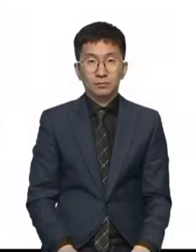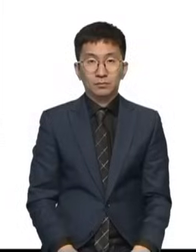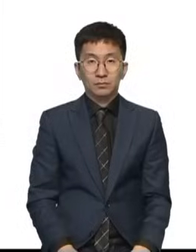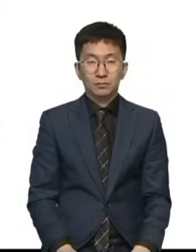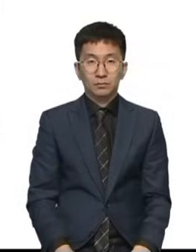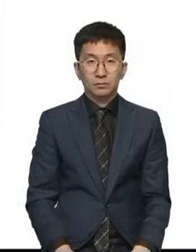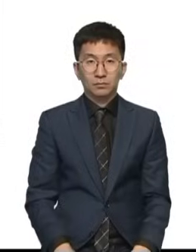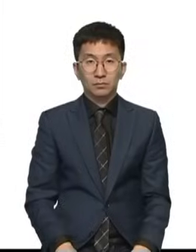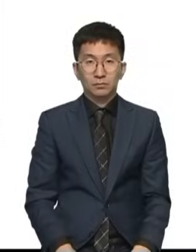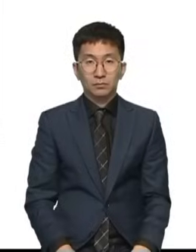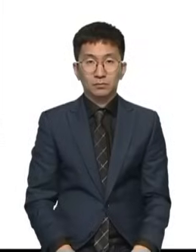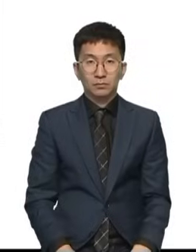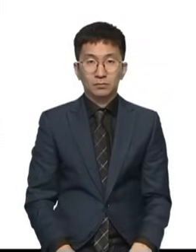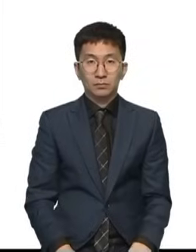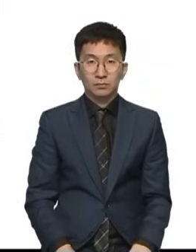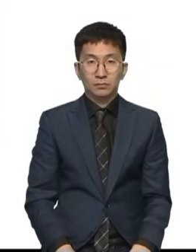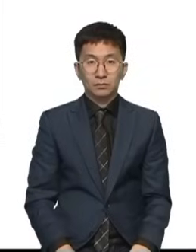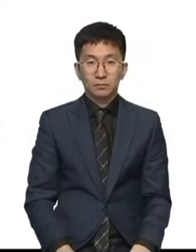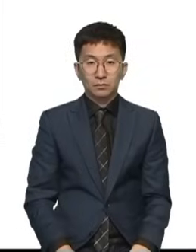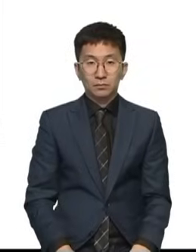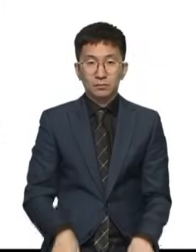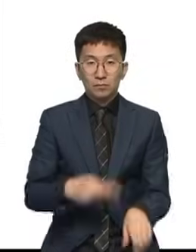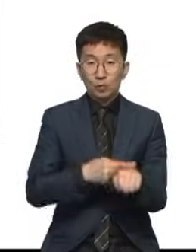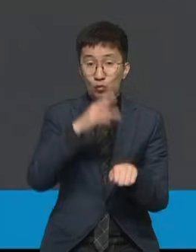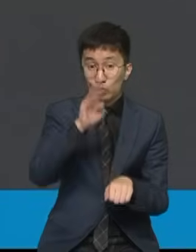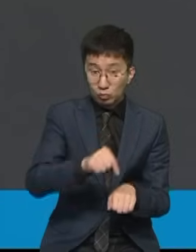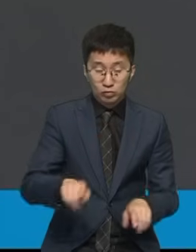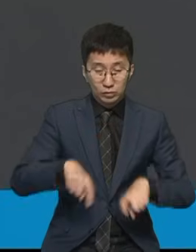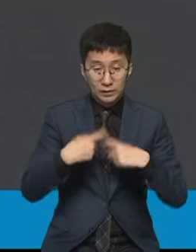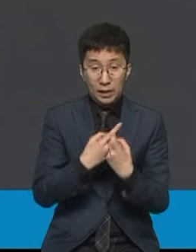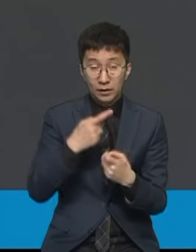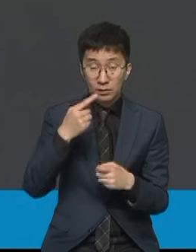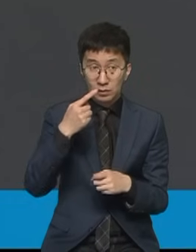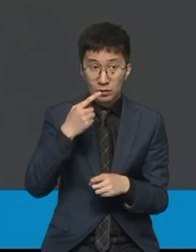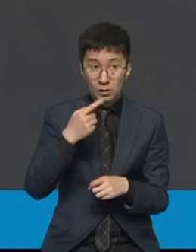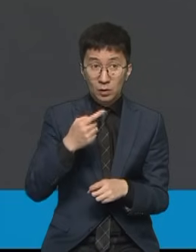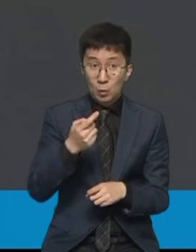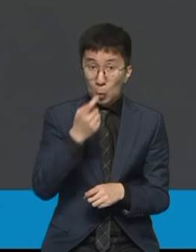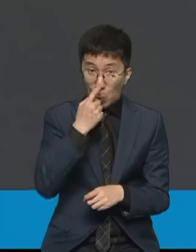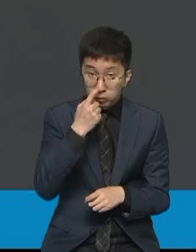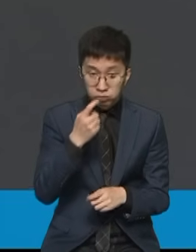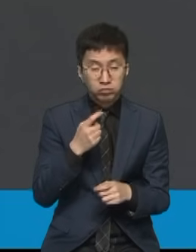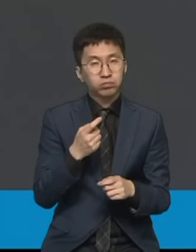(기자) 교육부 사교육 카르텔 신고센터를 통해 영리 행위를 자진 신고가 현직